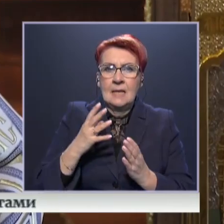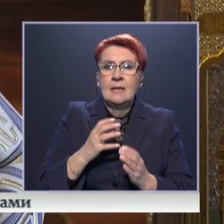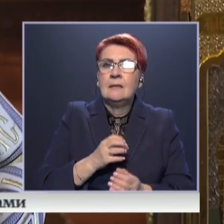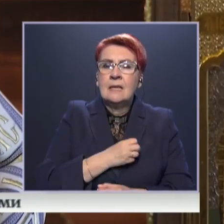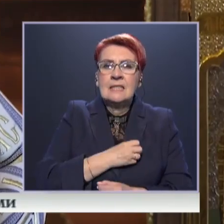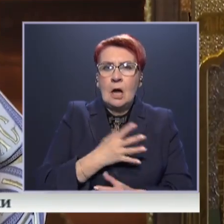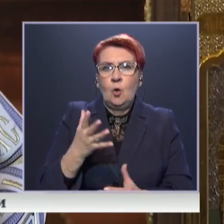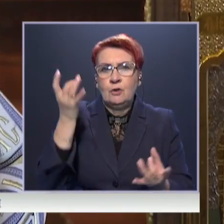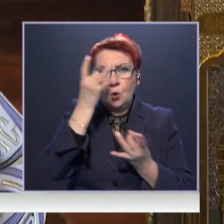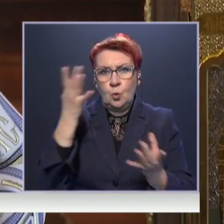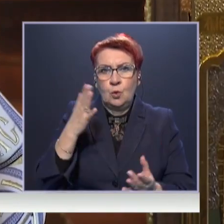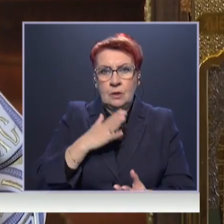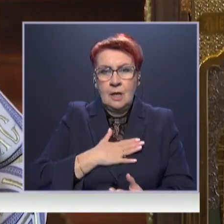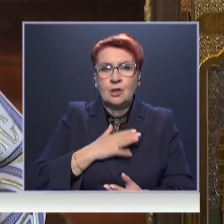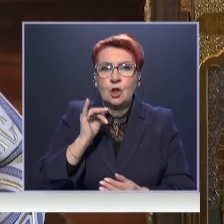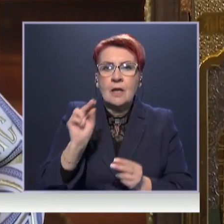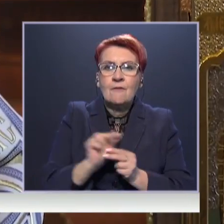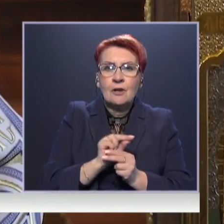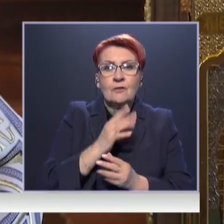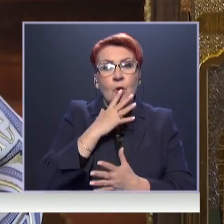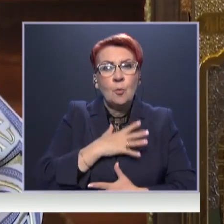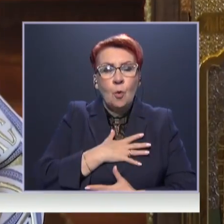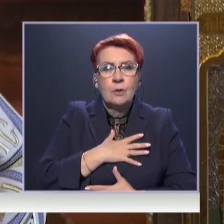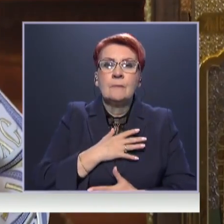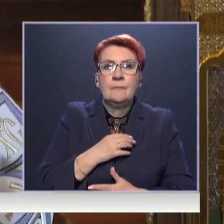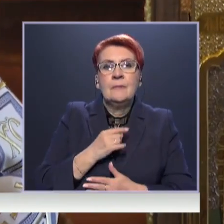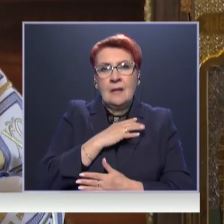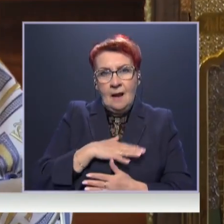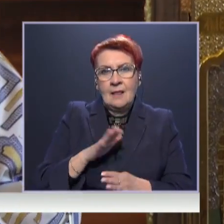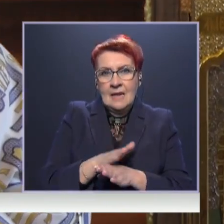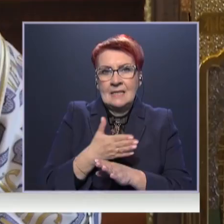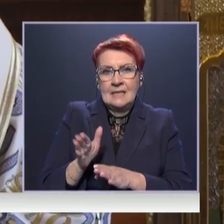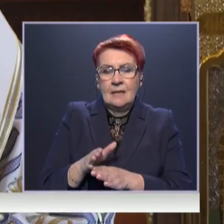культуры и врачевать любовью раны разделение Дай Бог